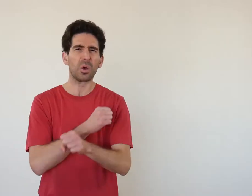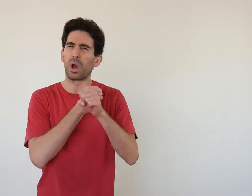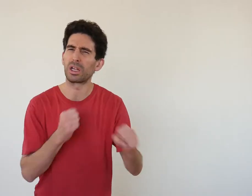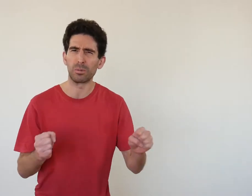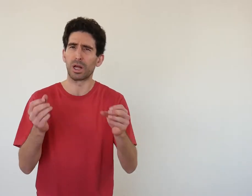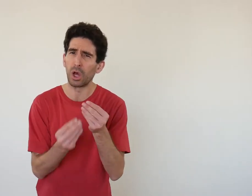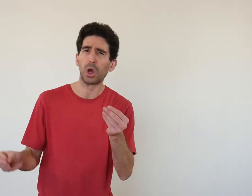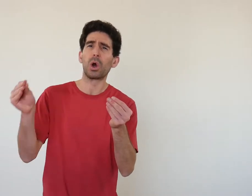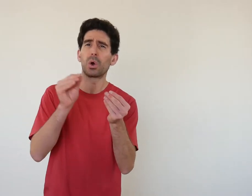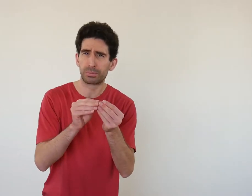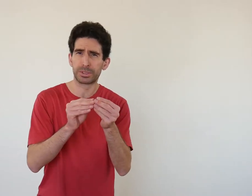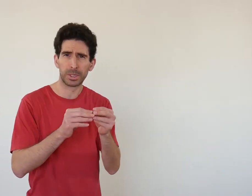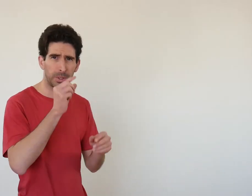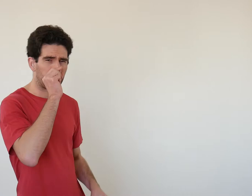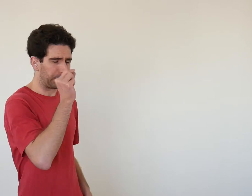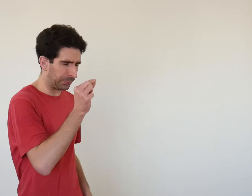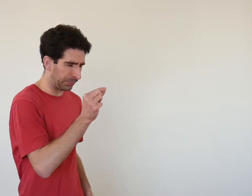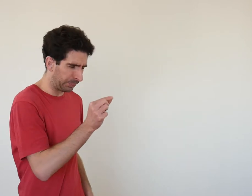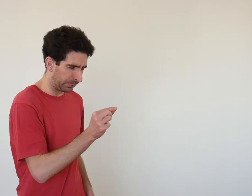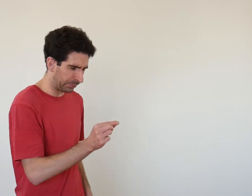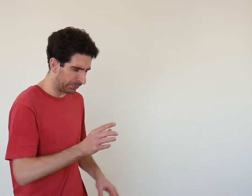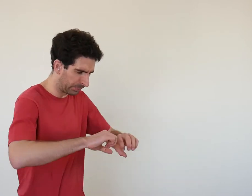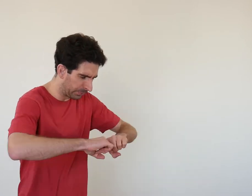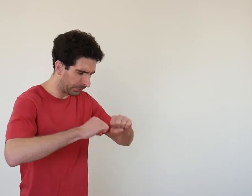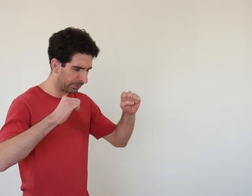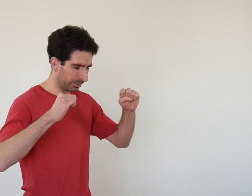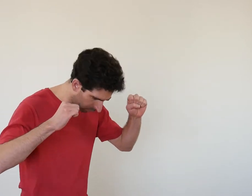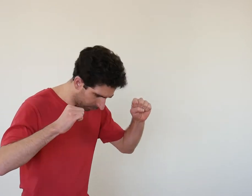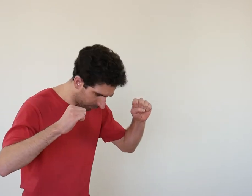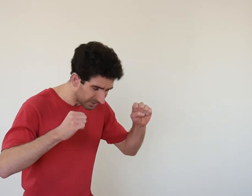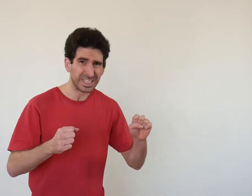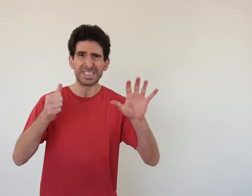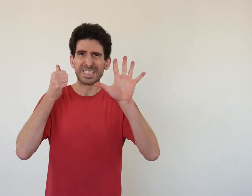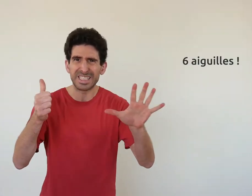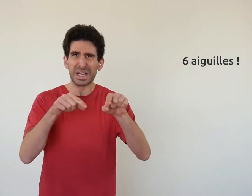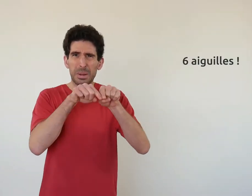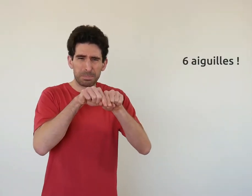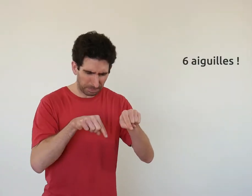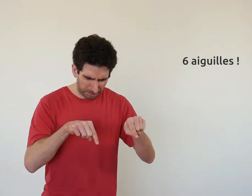Incroyable ! En plus, en regardant le proboscis de plus près, il y a 6 aiguilles !